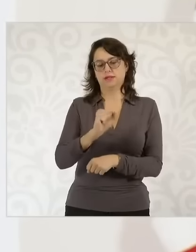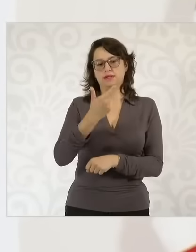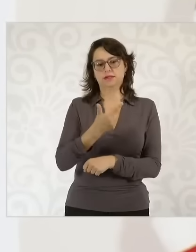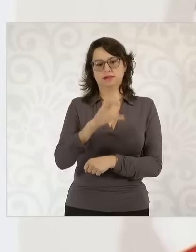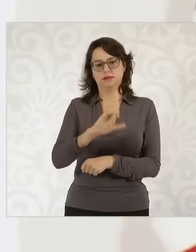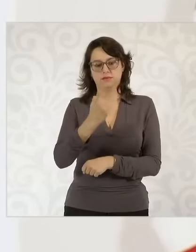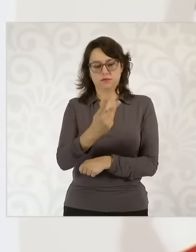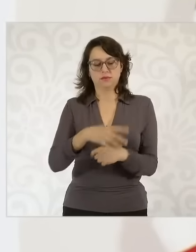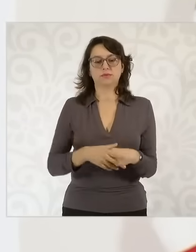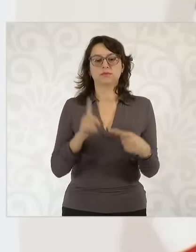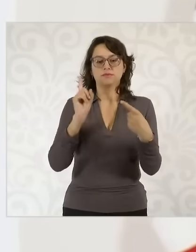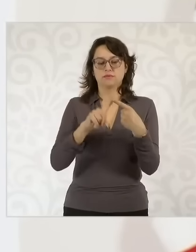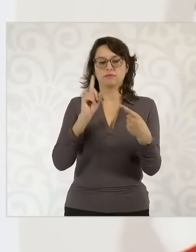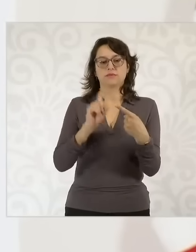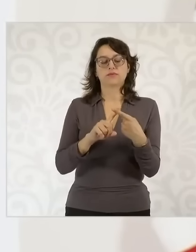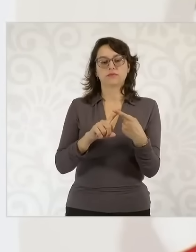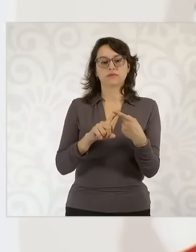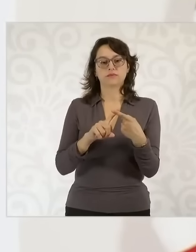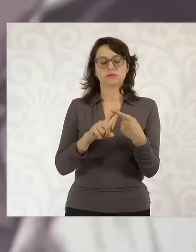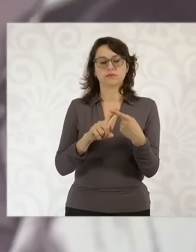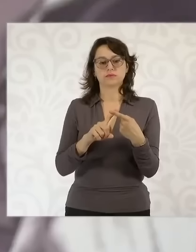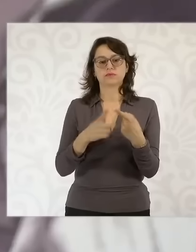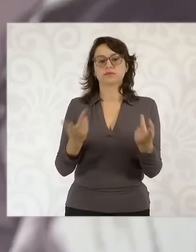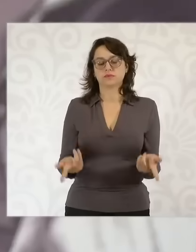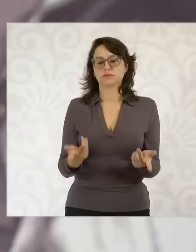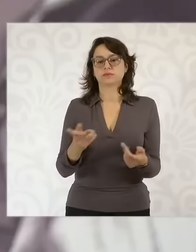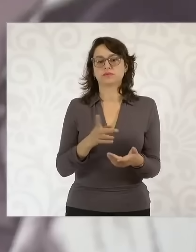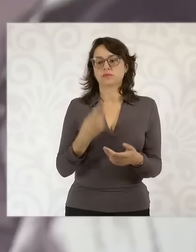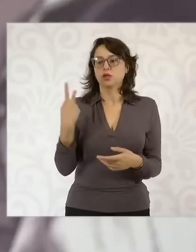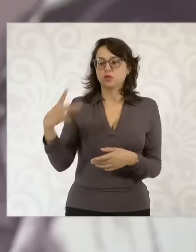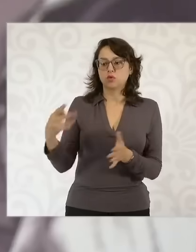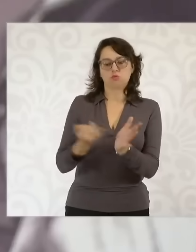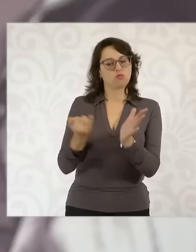en el anterior, la determinación del derecho petrolero para el bienestar, de manera que